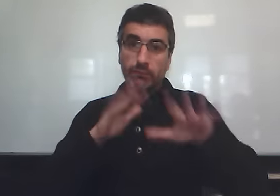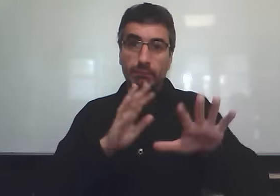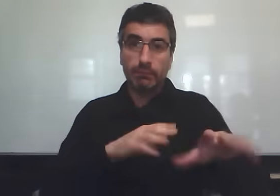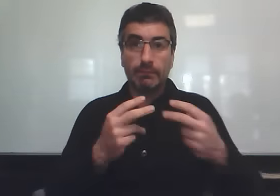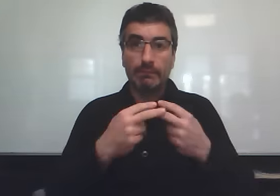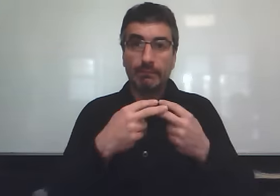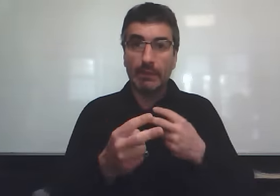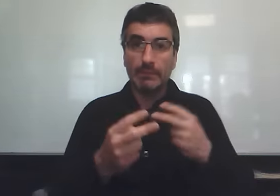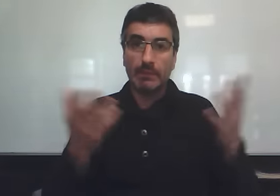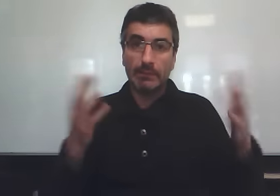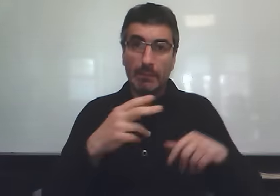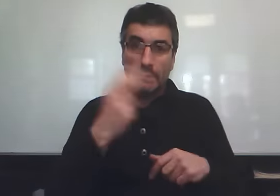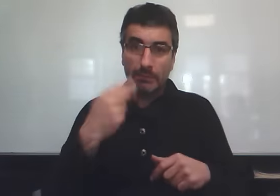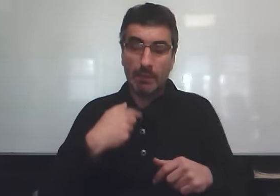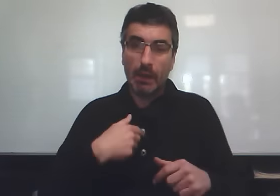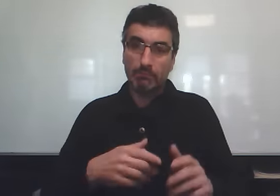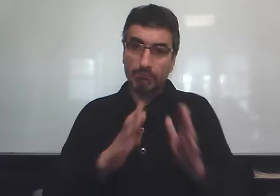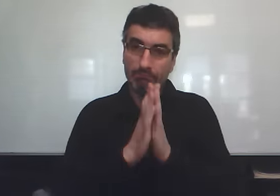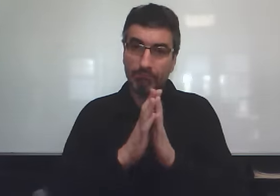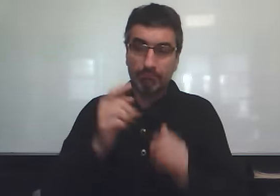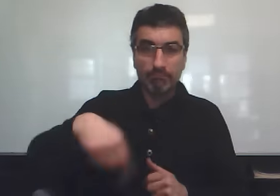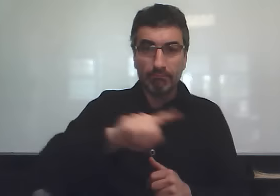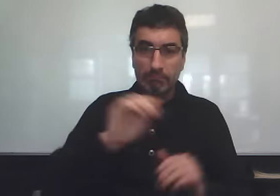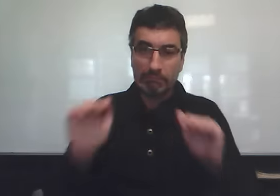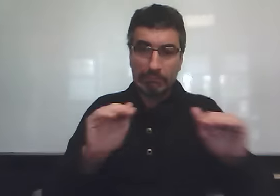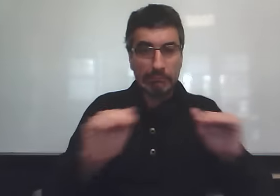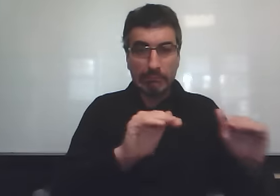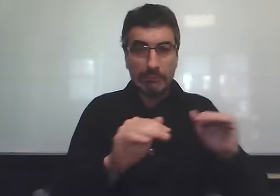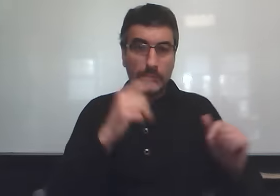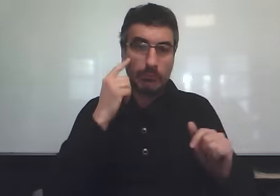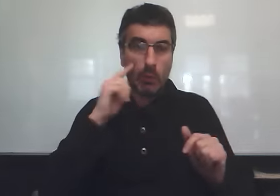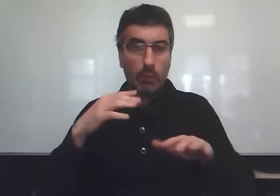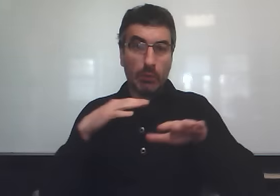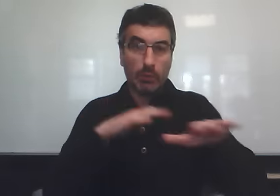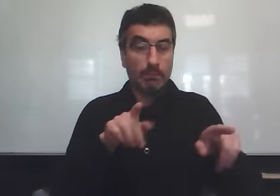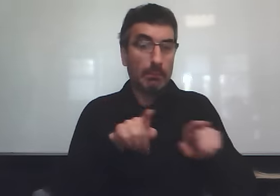à une manifestation devant l'Assemblée Nationale Je vous demande de bien vouloir appeler autour de vous,